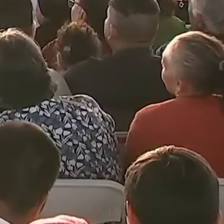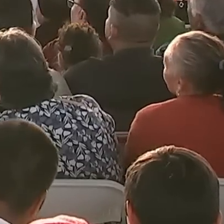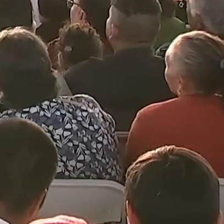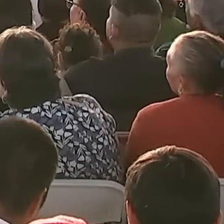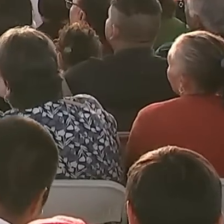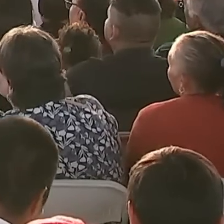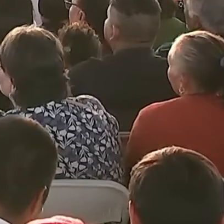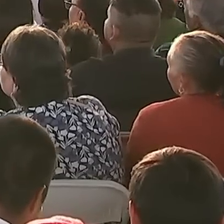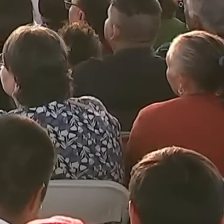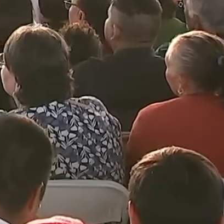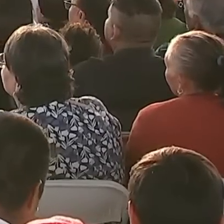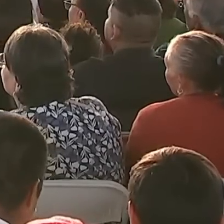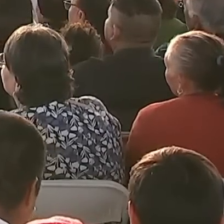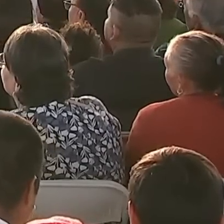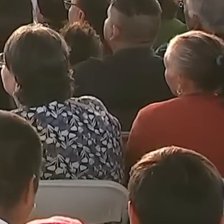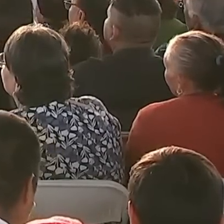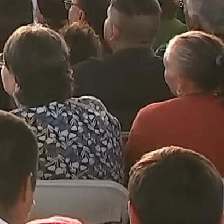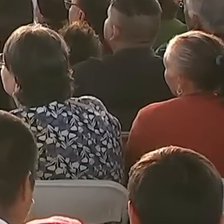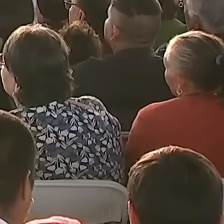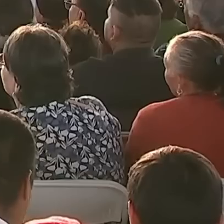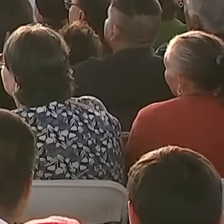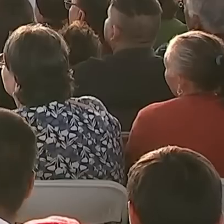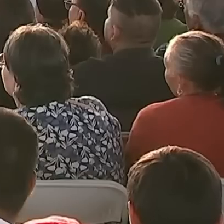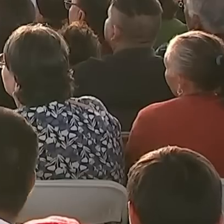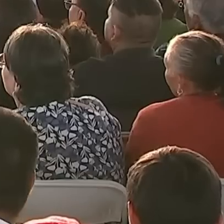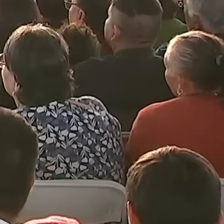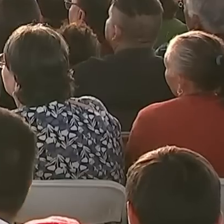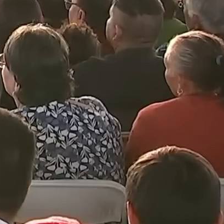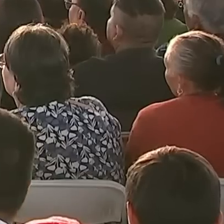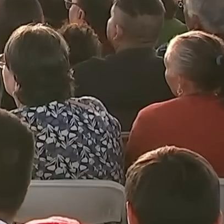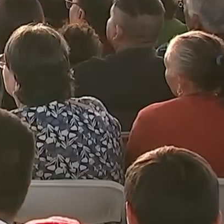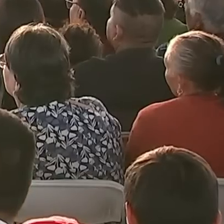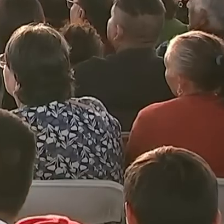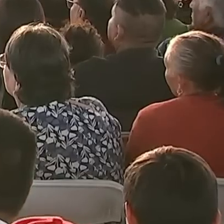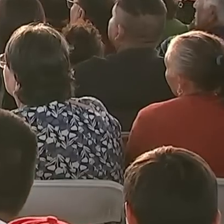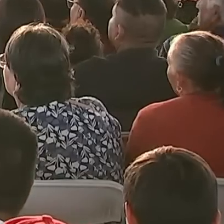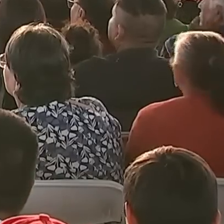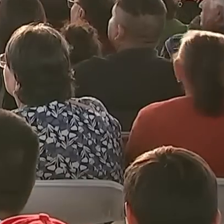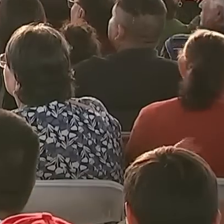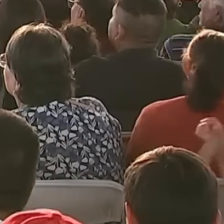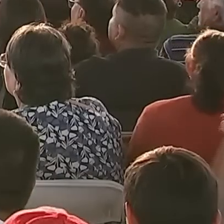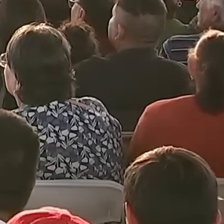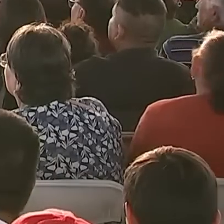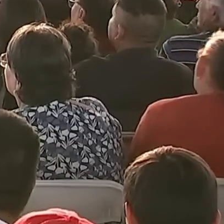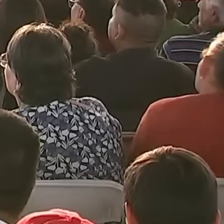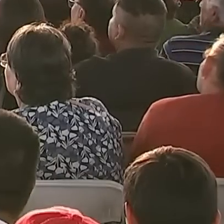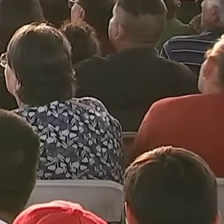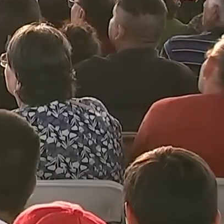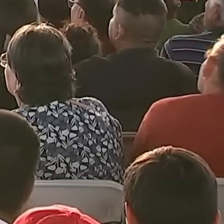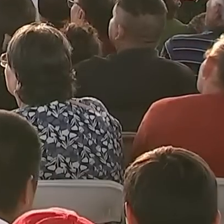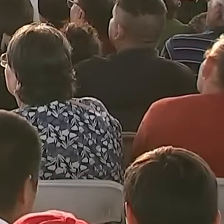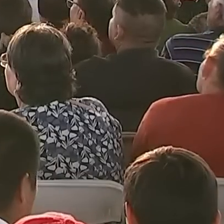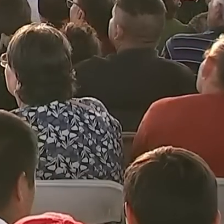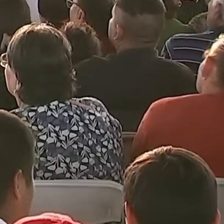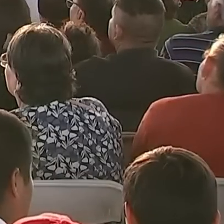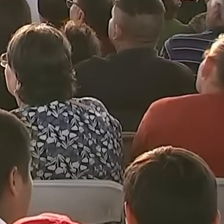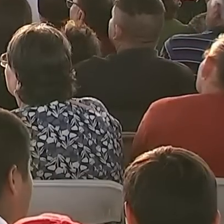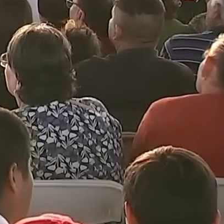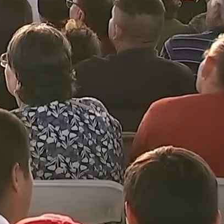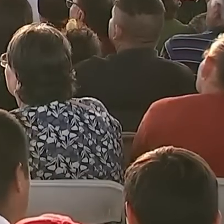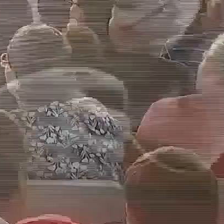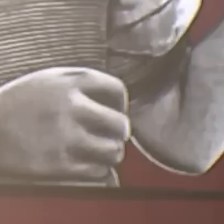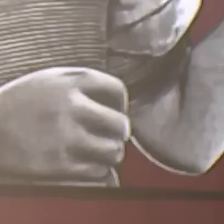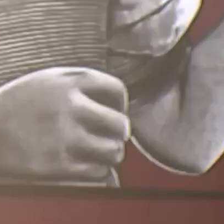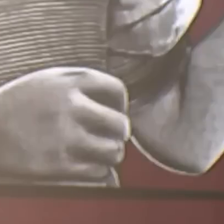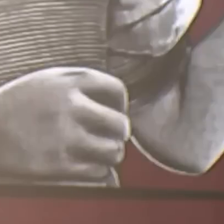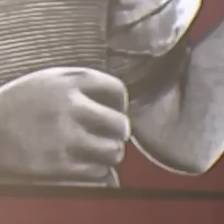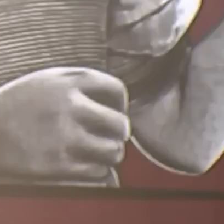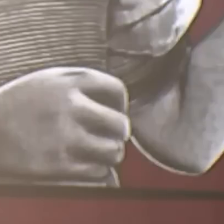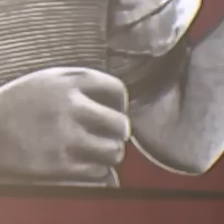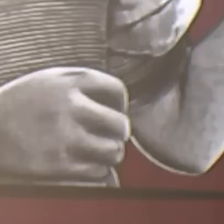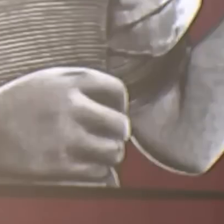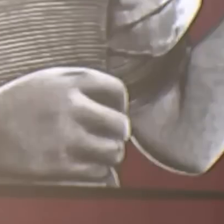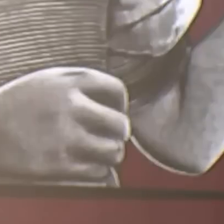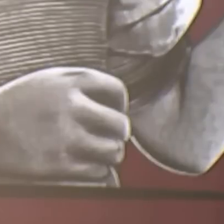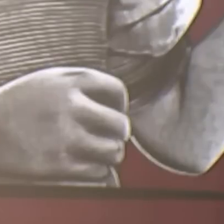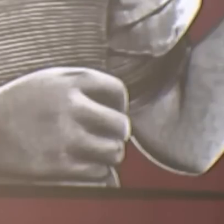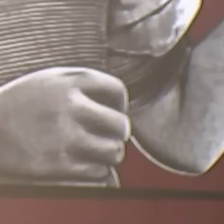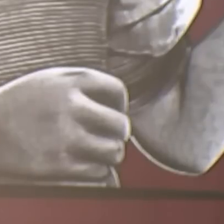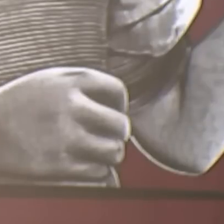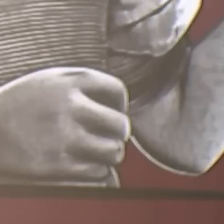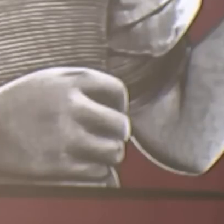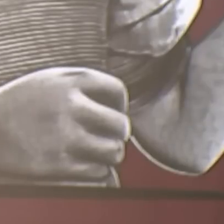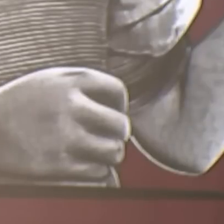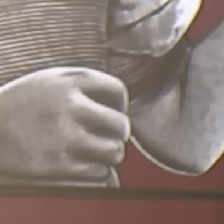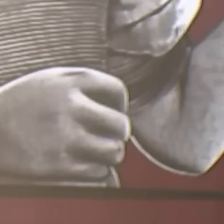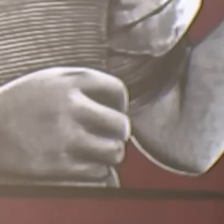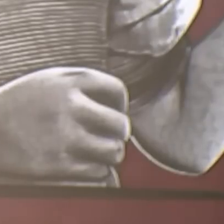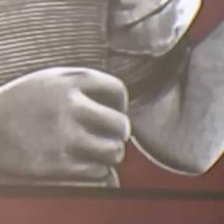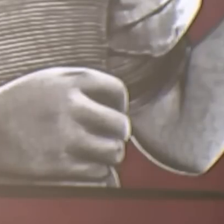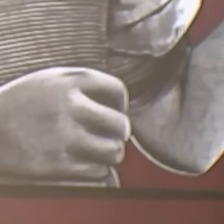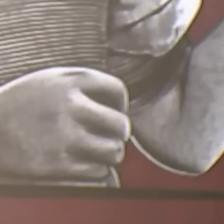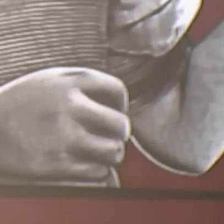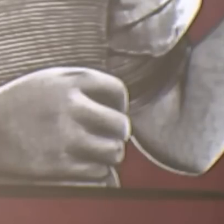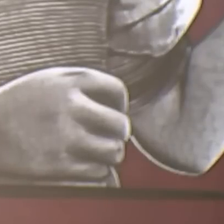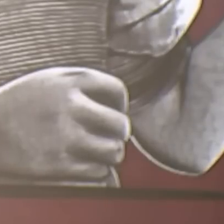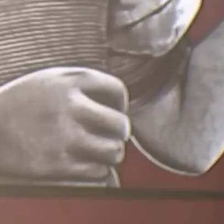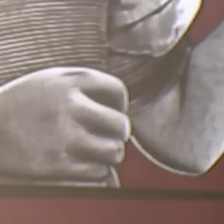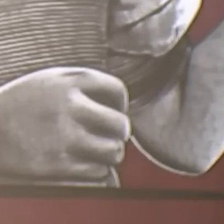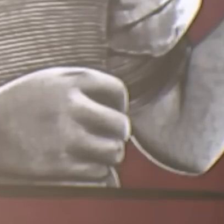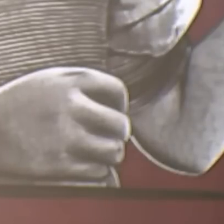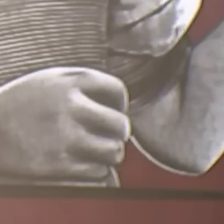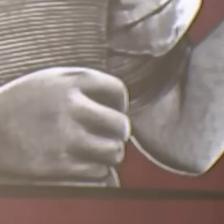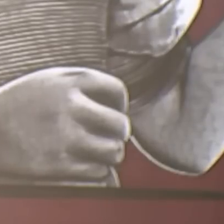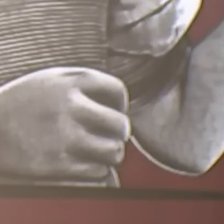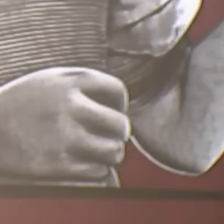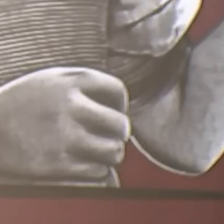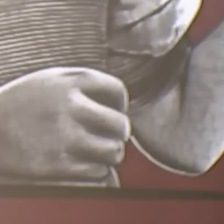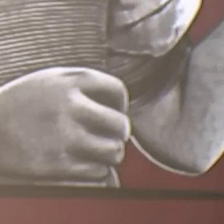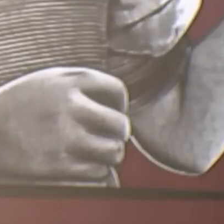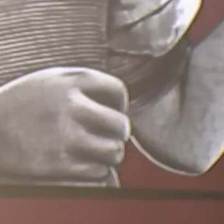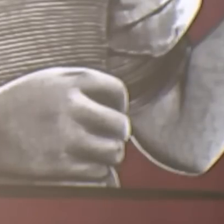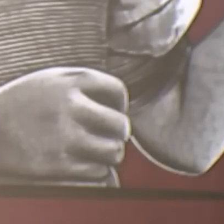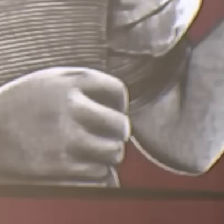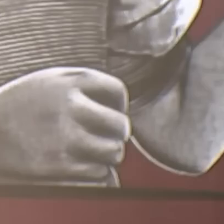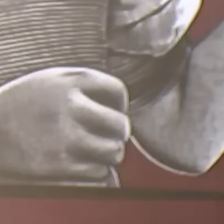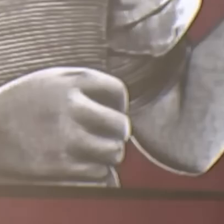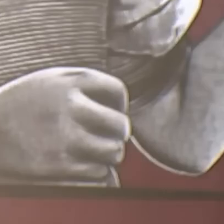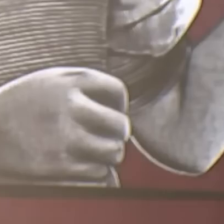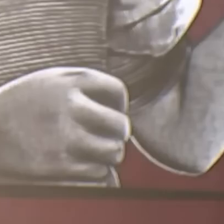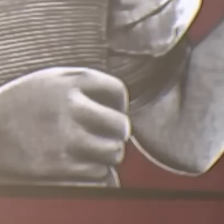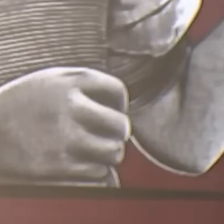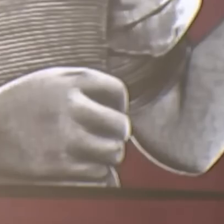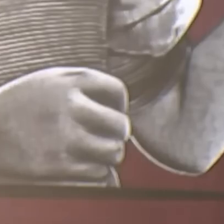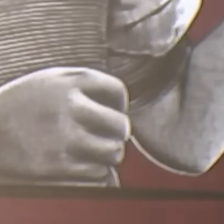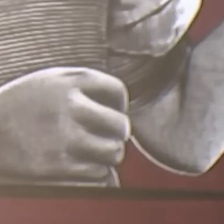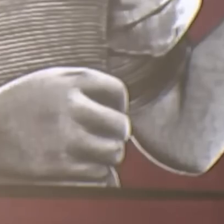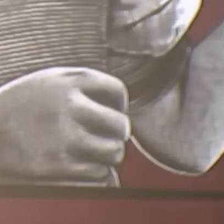y buenas tardes querida [Aplausos] presidenta estoy ah no [Aplausos]